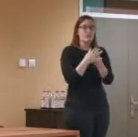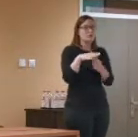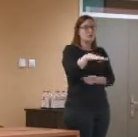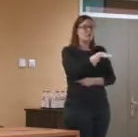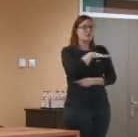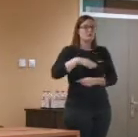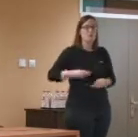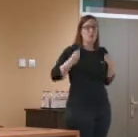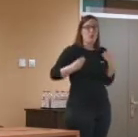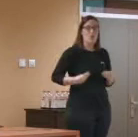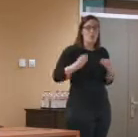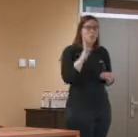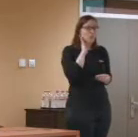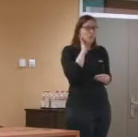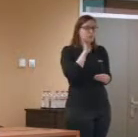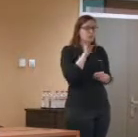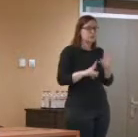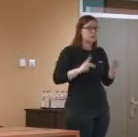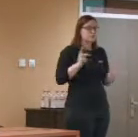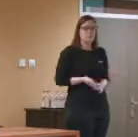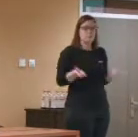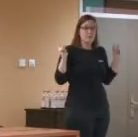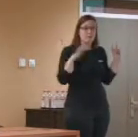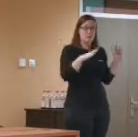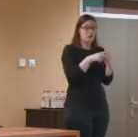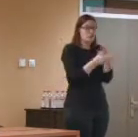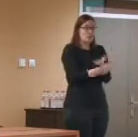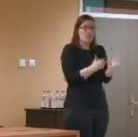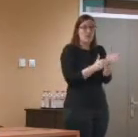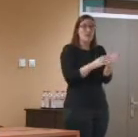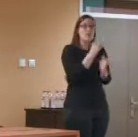cómodo en nuestra sociedad. Han habido persecuciones